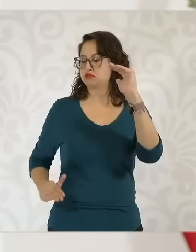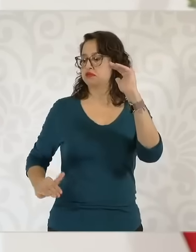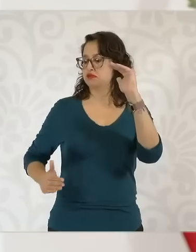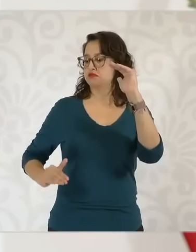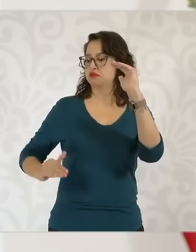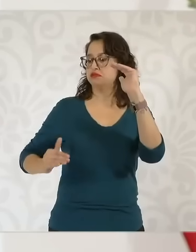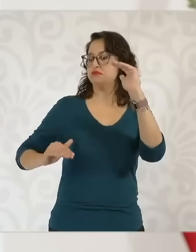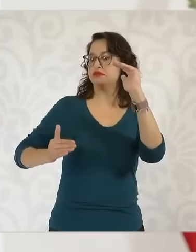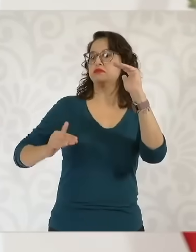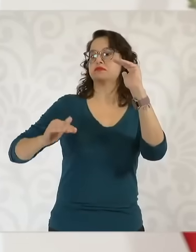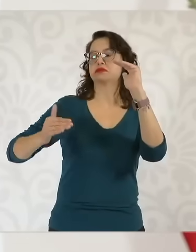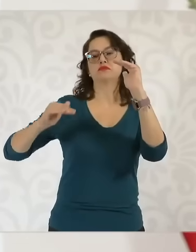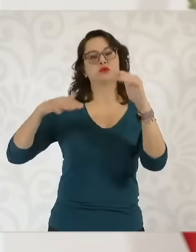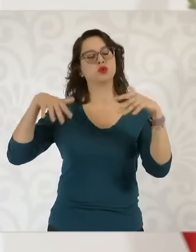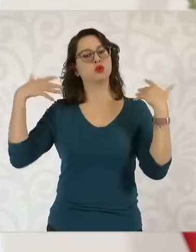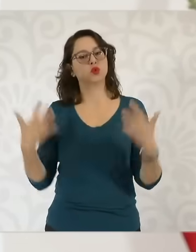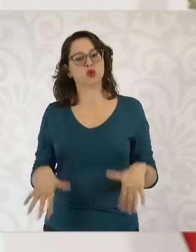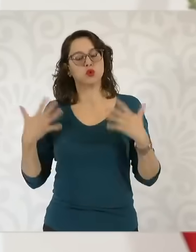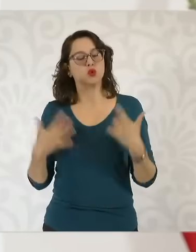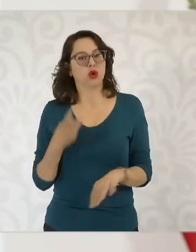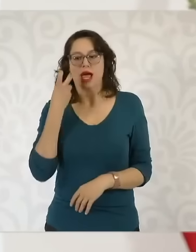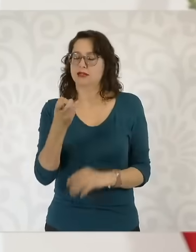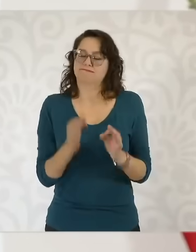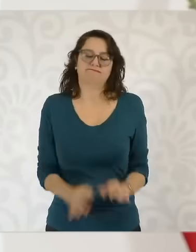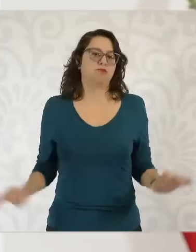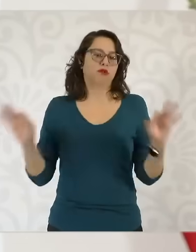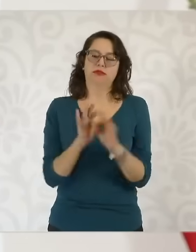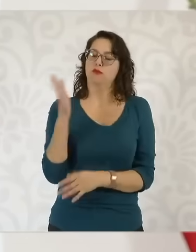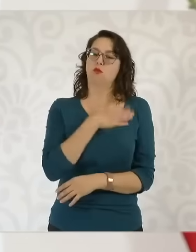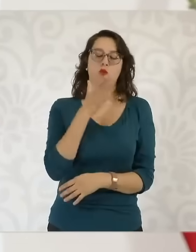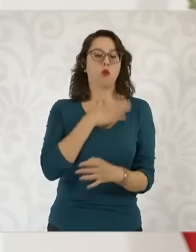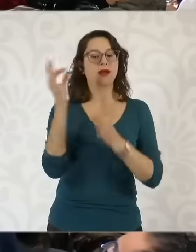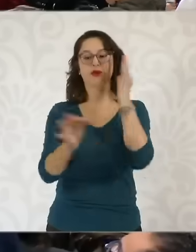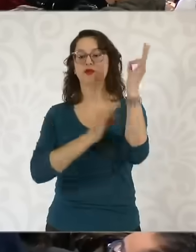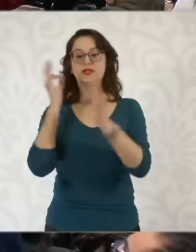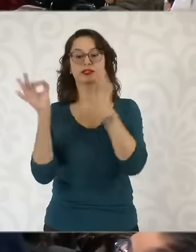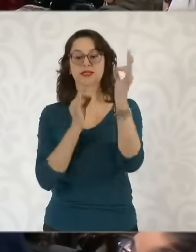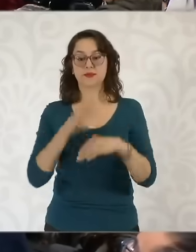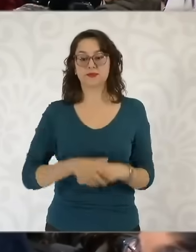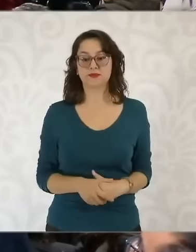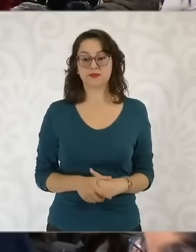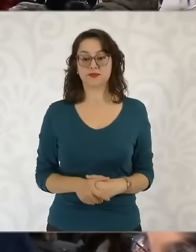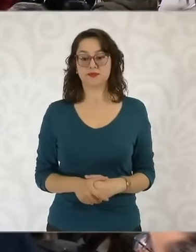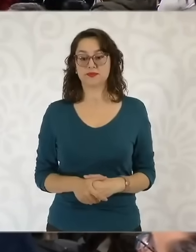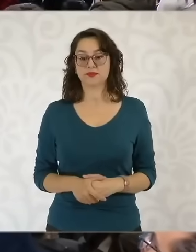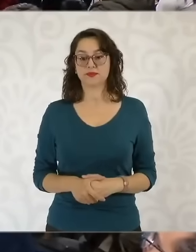desigualdades, que es muy importante y es una muy buena noticia para México. Justamente ayer,